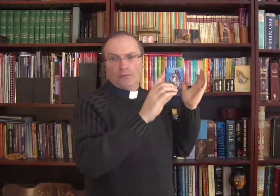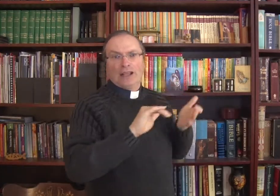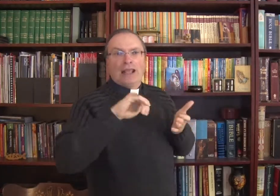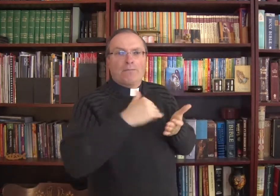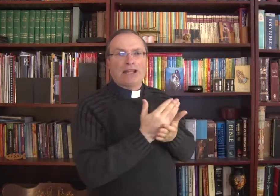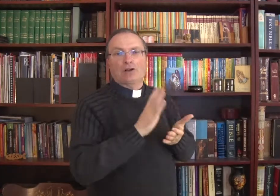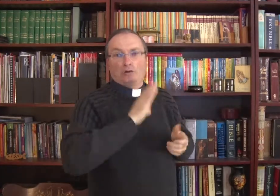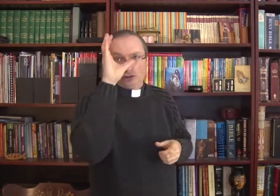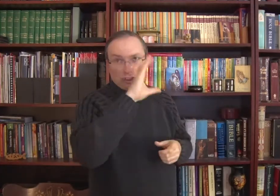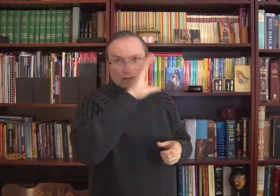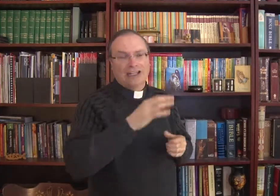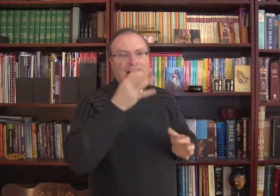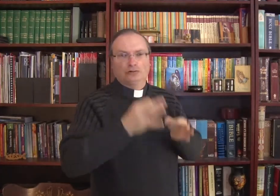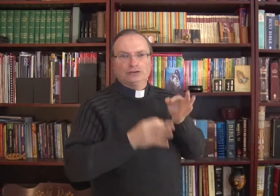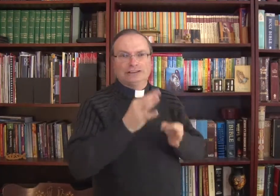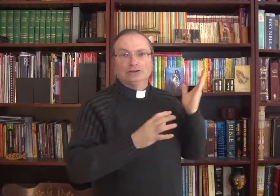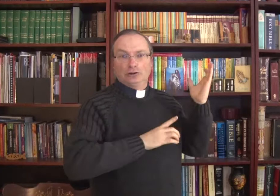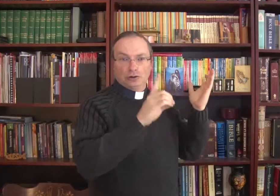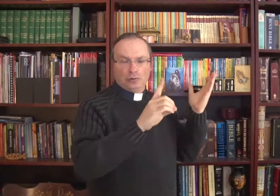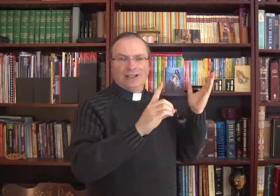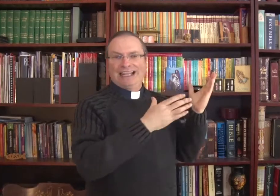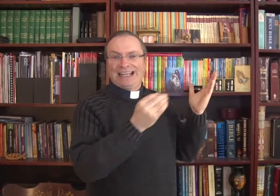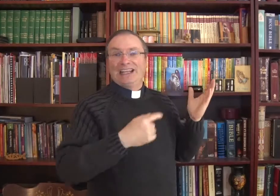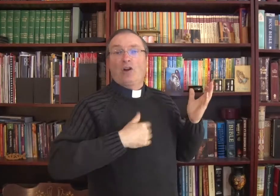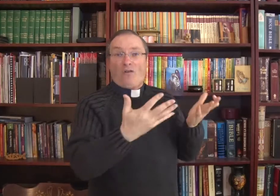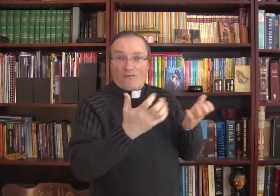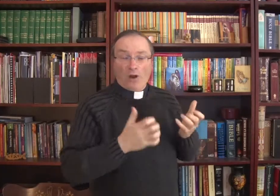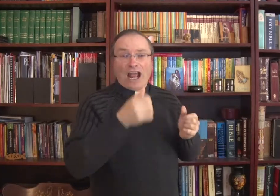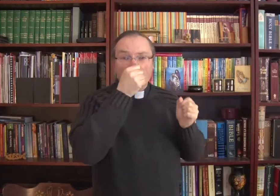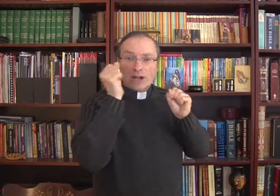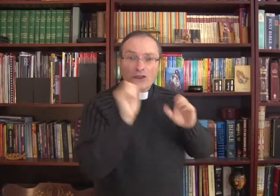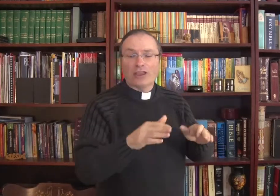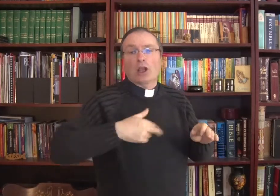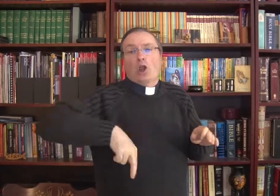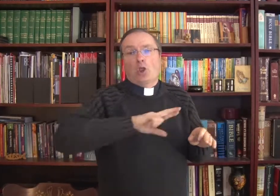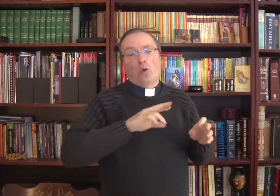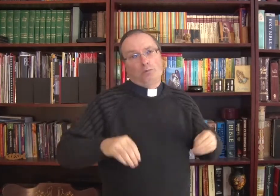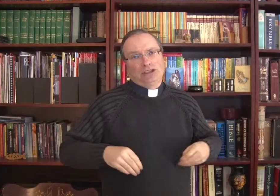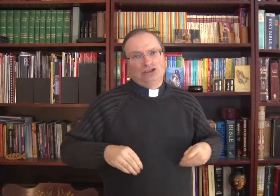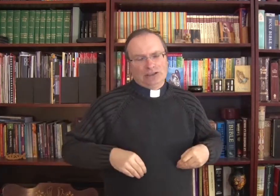Parce qu’on cherche la justice de Dieu et qu’on veut abandonner nos péchés,